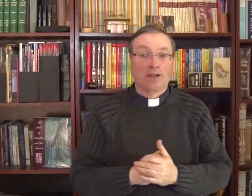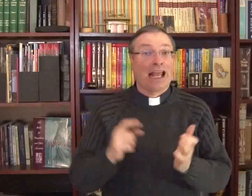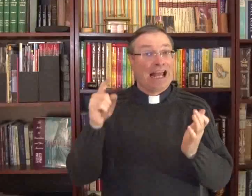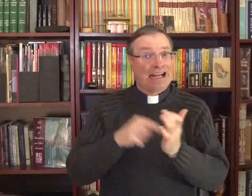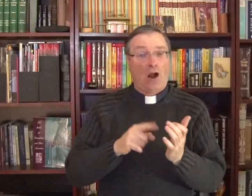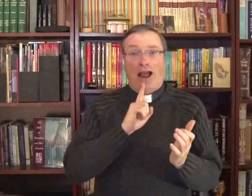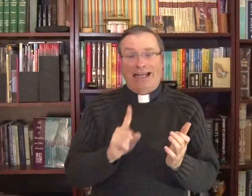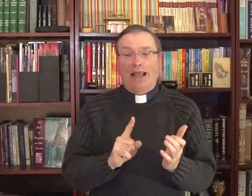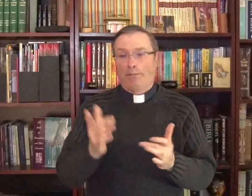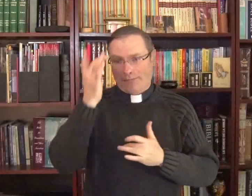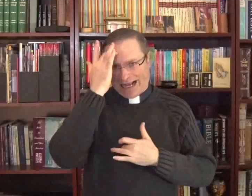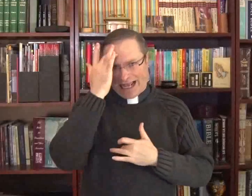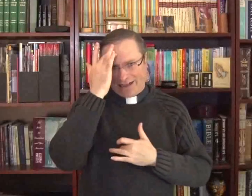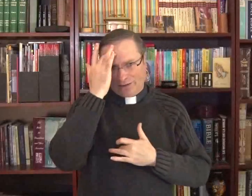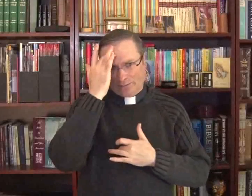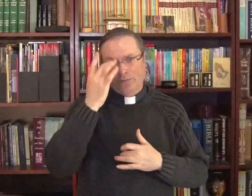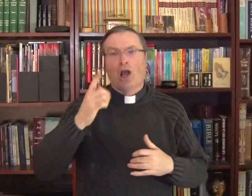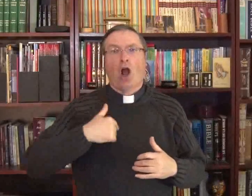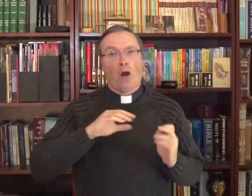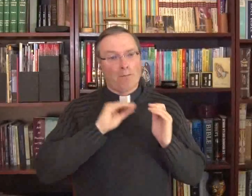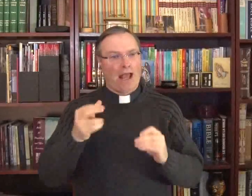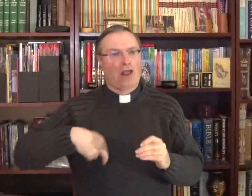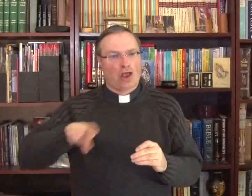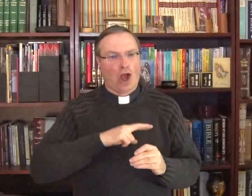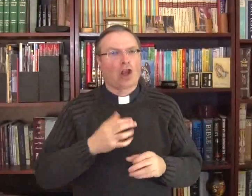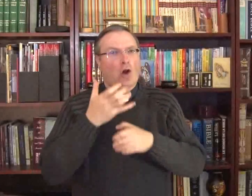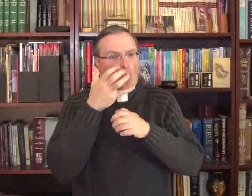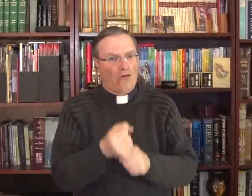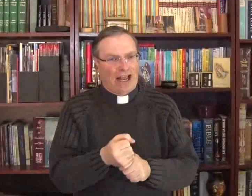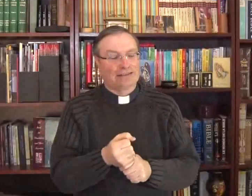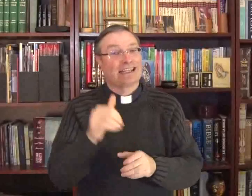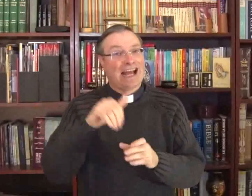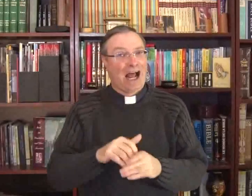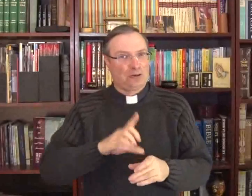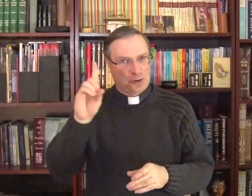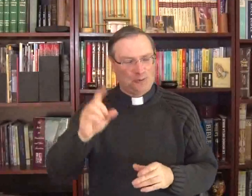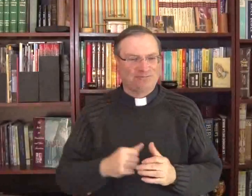Quand on est malade, on met notre confiance en Dieu.